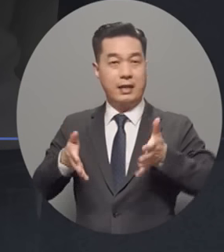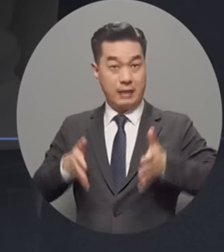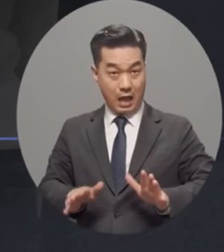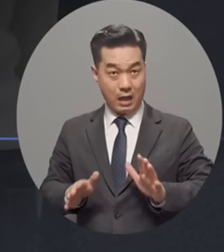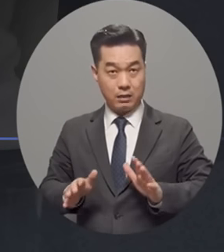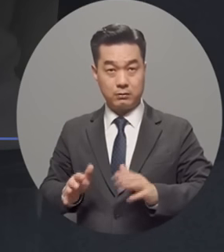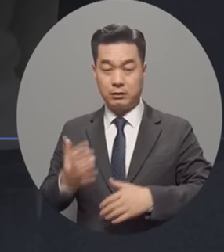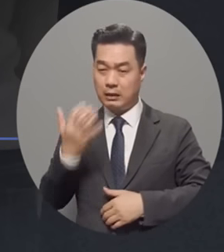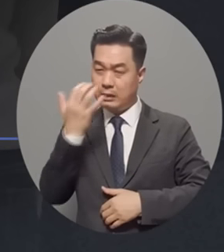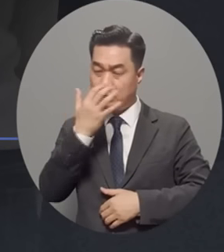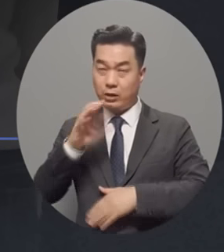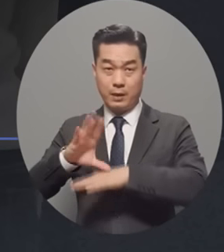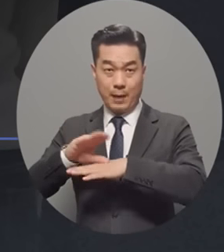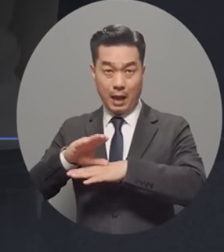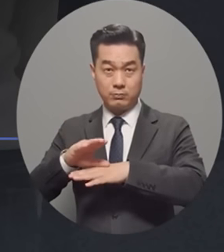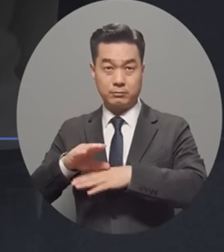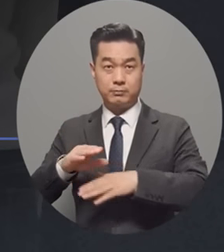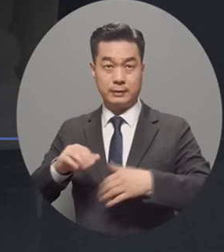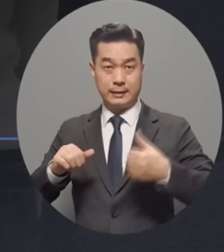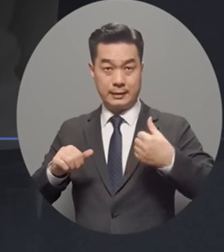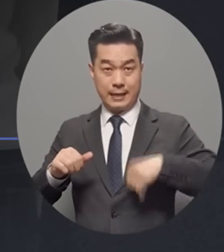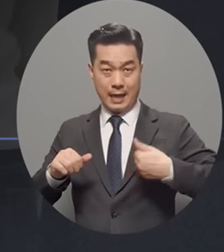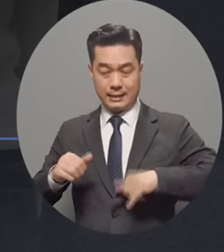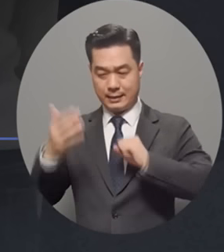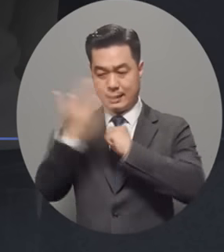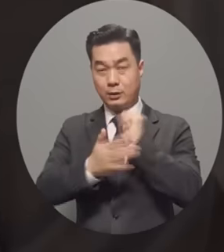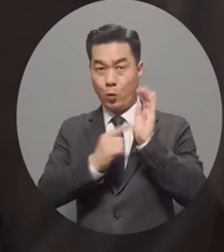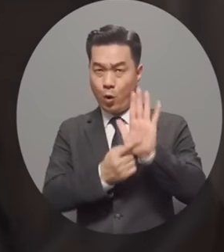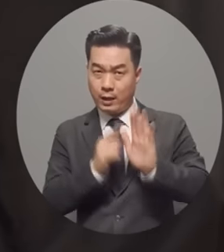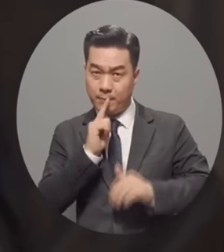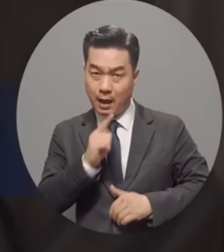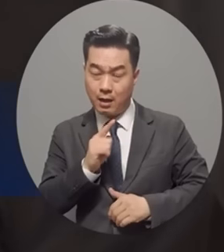또 임 씨가 결혼 전 낳은 아이를 거론하며 성인 방송에 네 자식 사진을 공개하겠다는